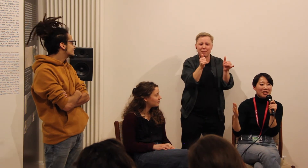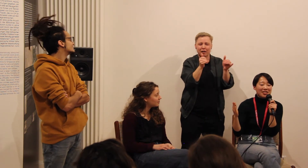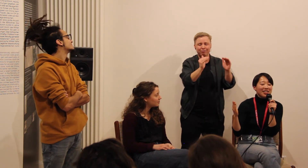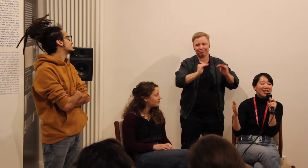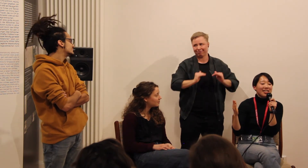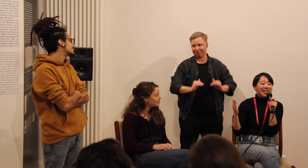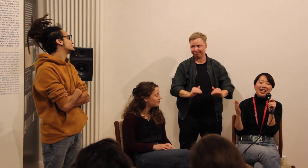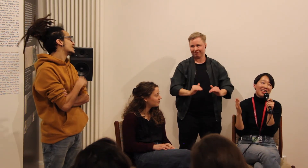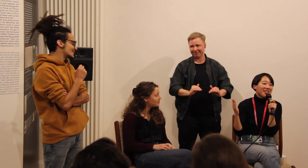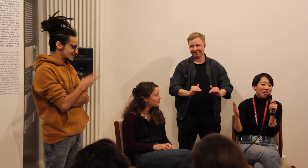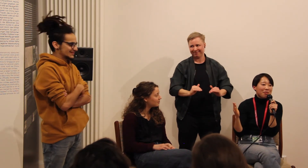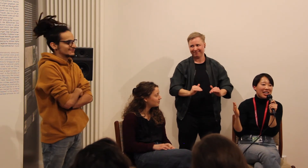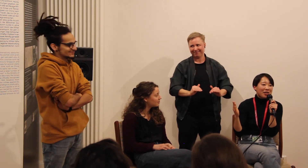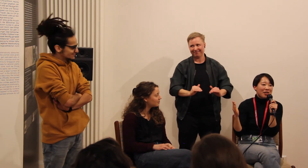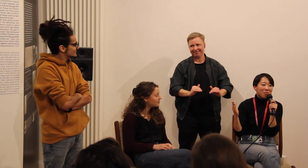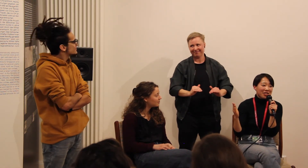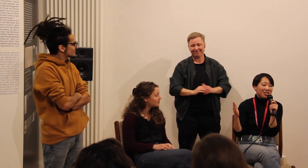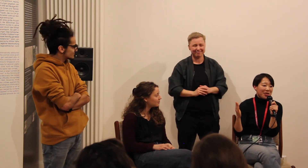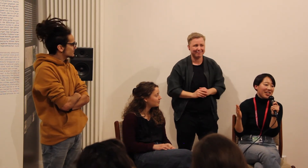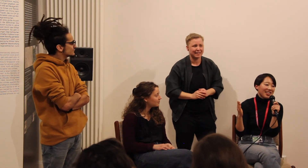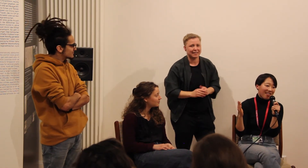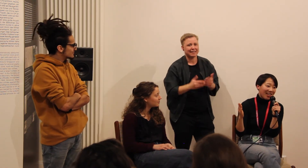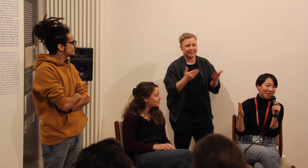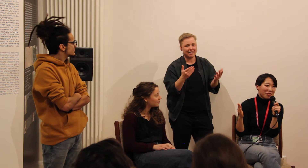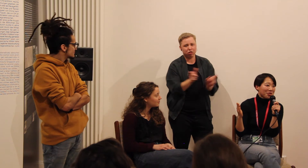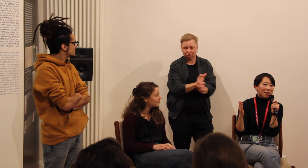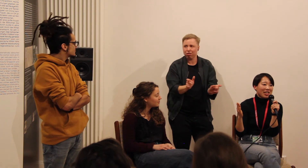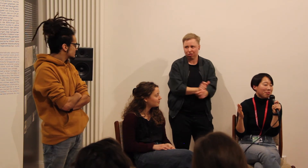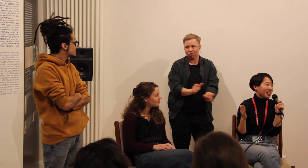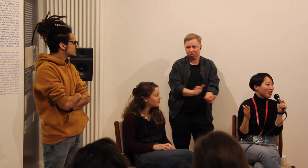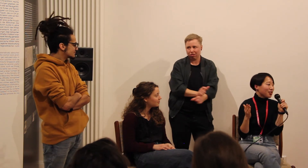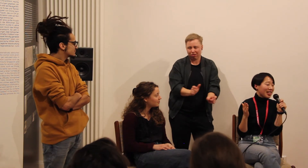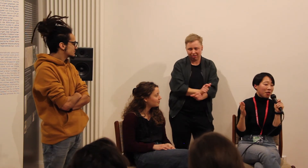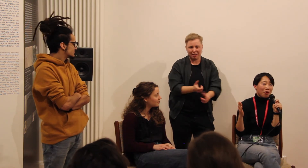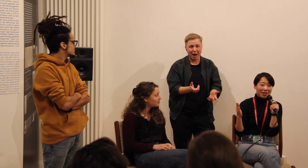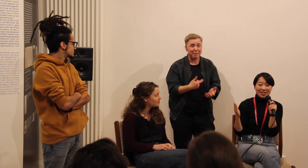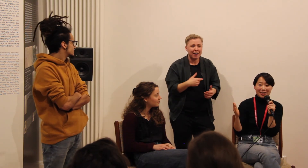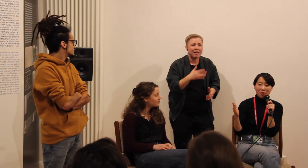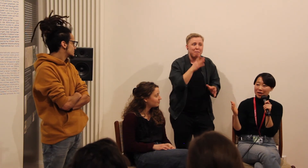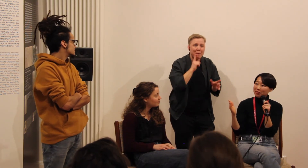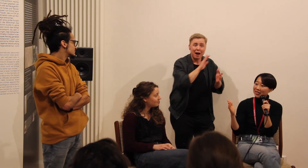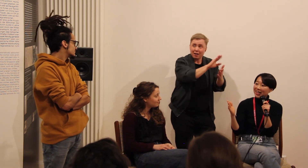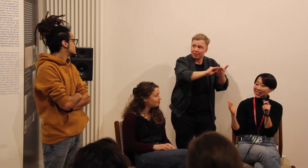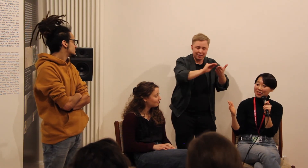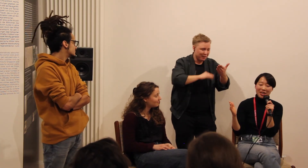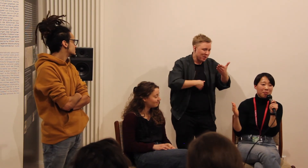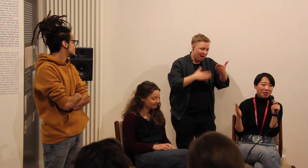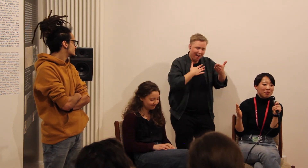Aber ich liebe es wie meine Mutter schreibt, weil es manchmal aussieht wie ein Gedicht.